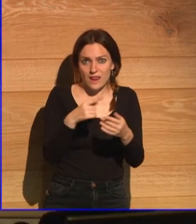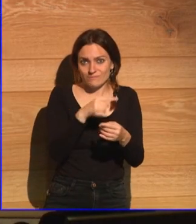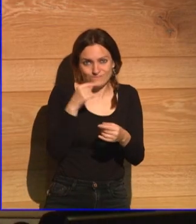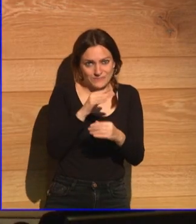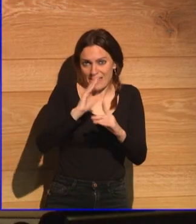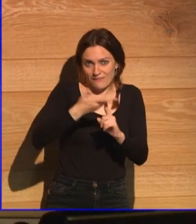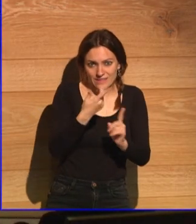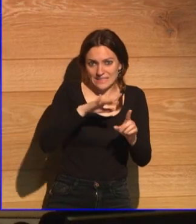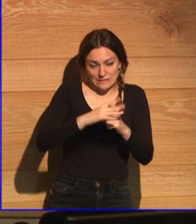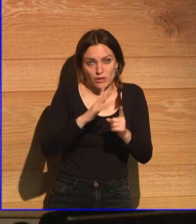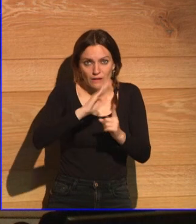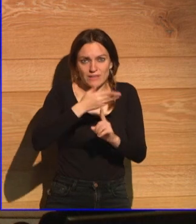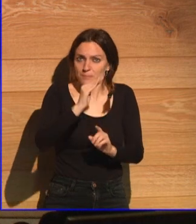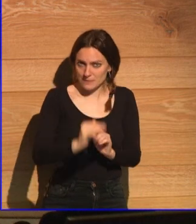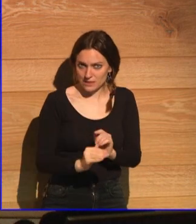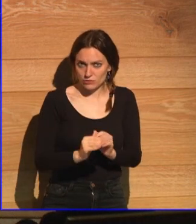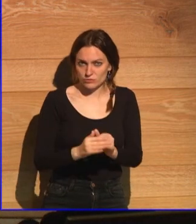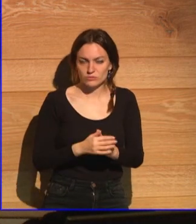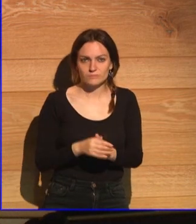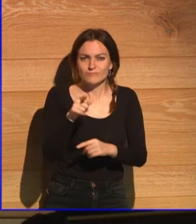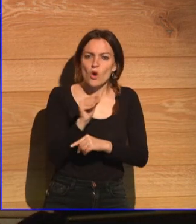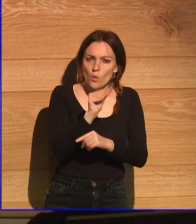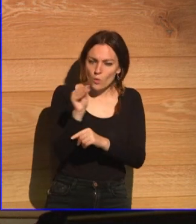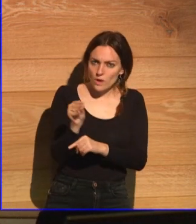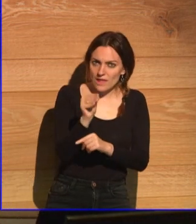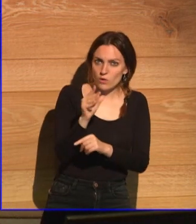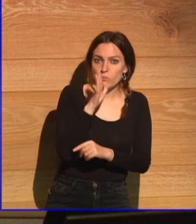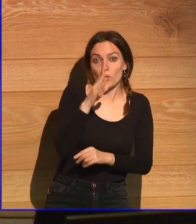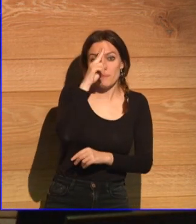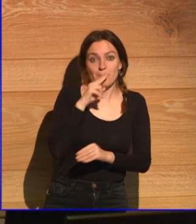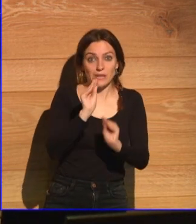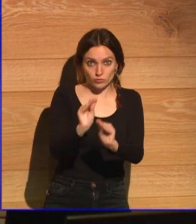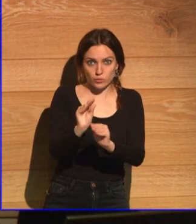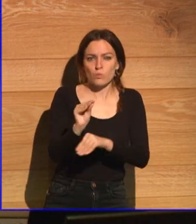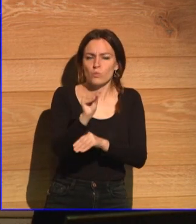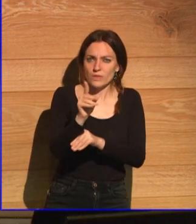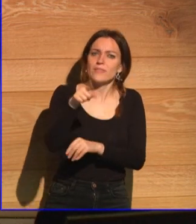Es un héroe cuidador porque se ocupa de su padre y de su hijo y tiene esta bella imagen,